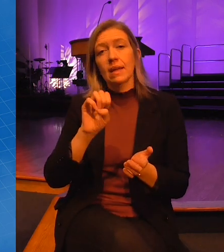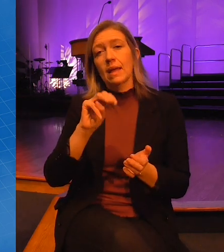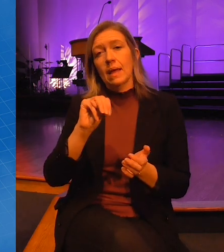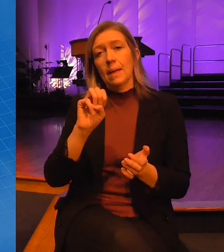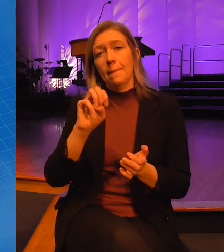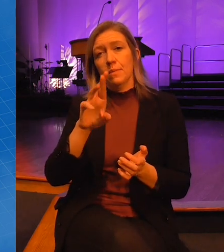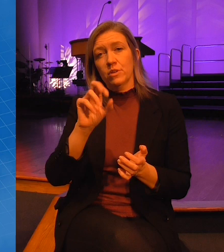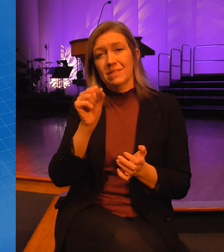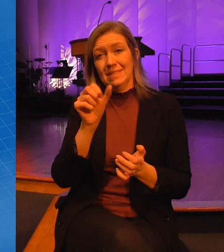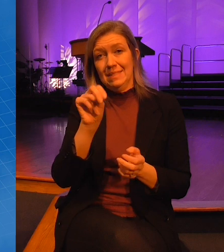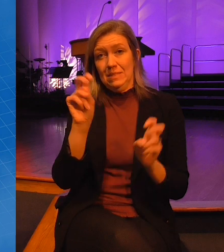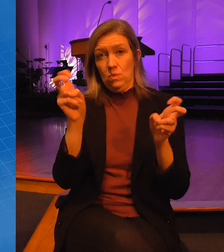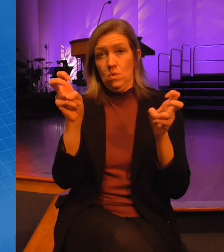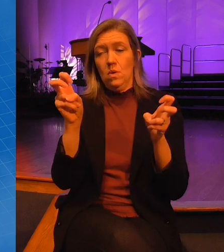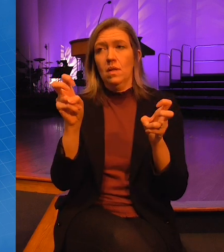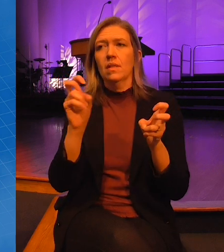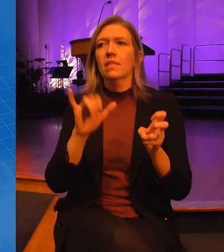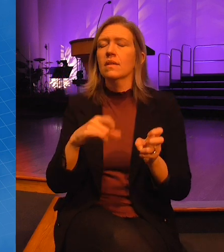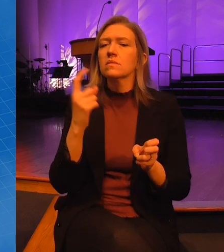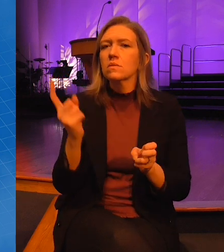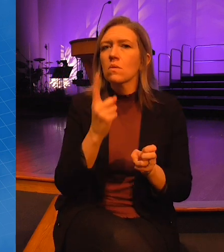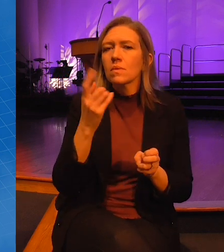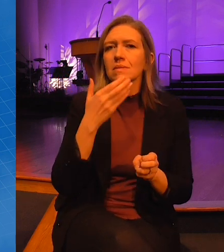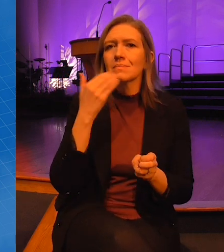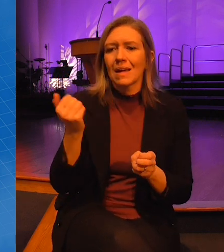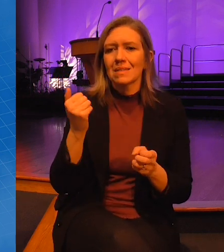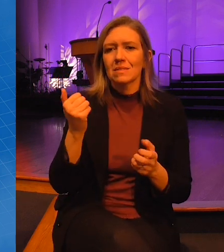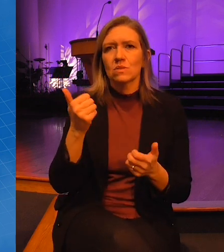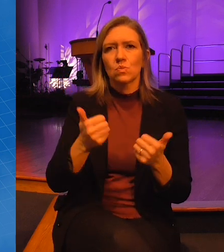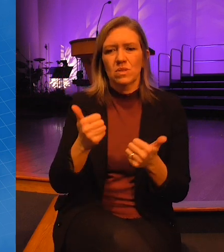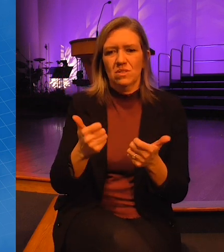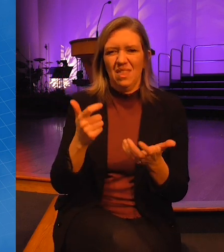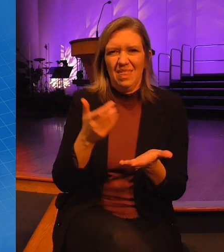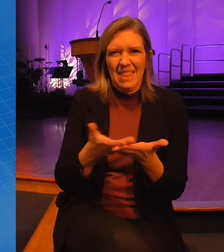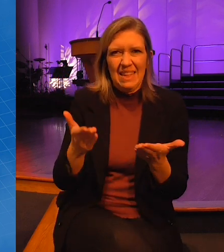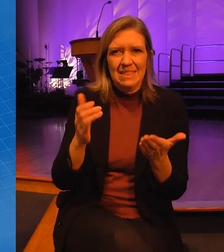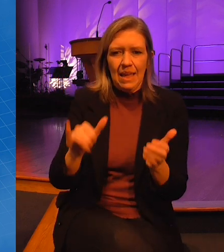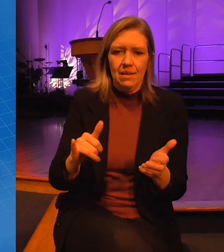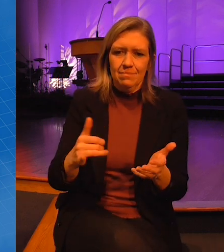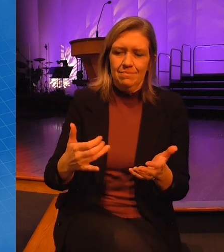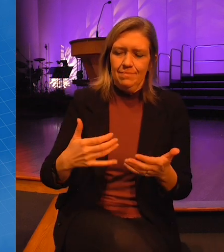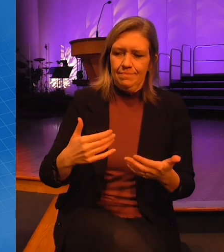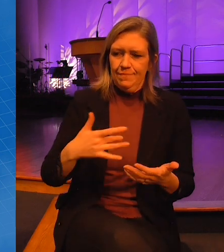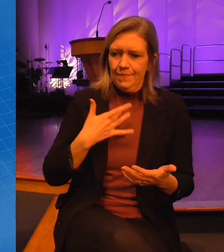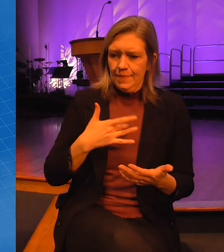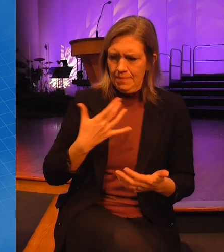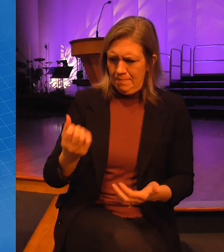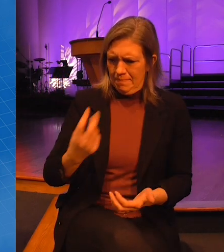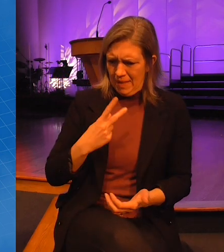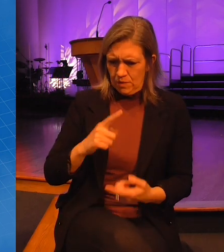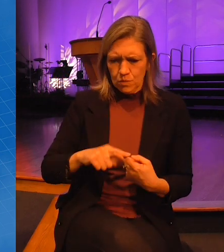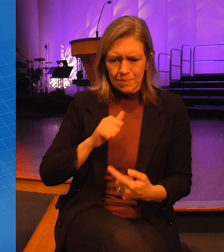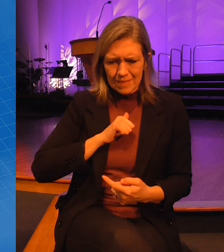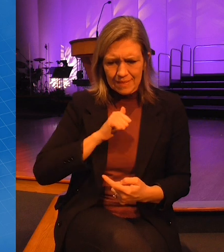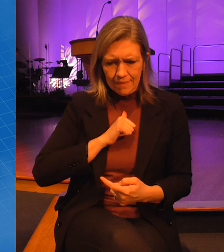me devuelve a mí mismo, ¿cuáles son esas cosas para usted y algunas palabras guía de Joseph Campbell cuando